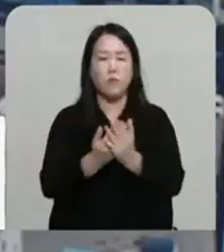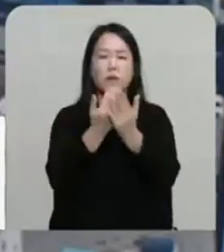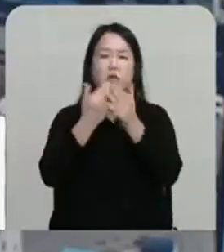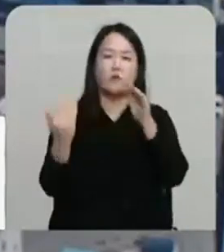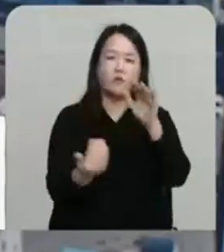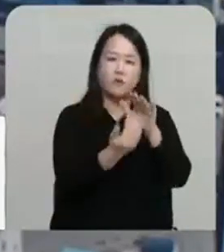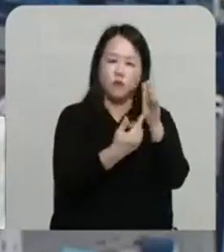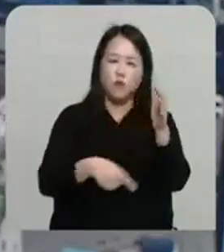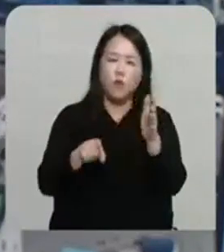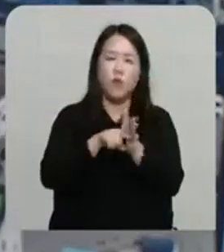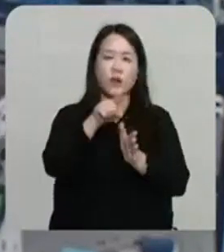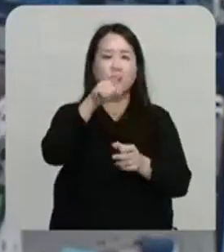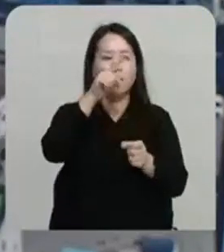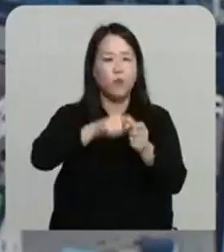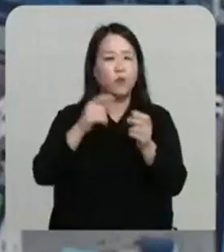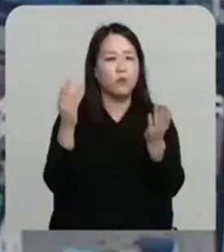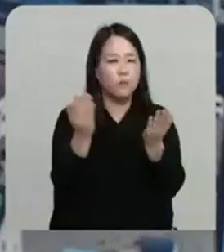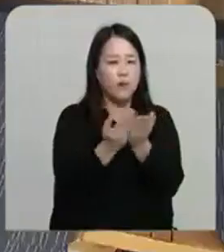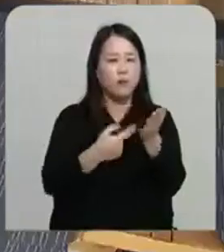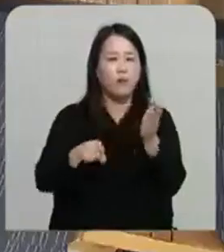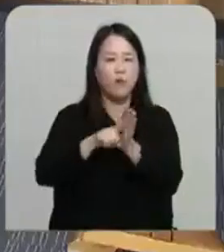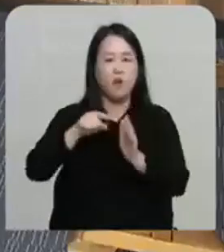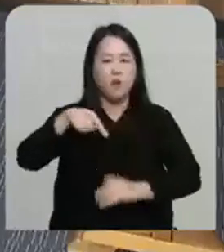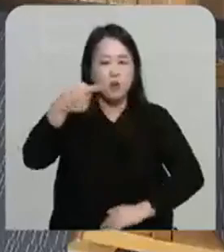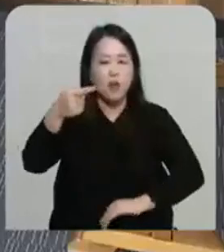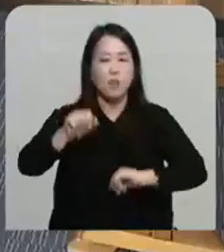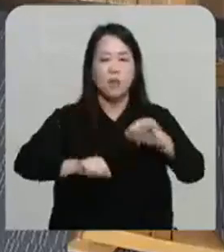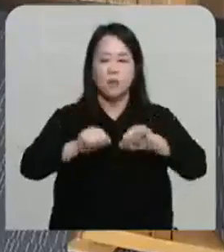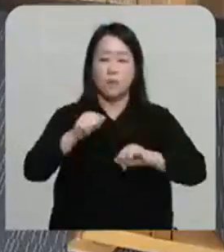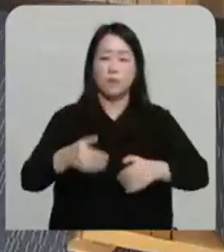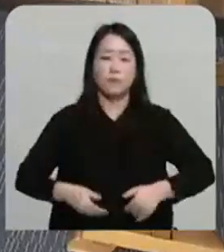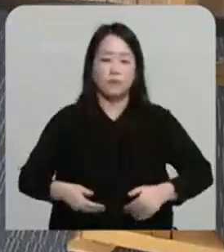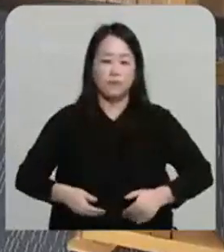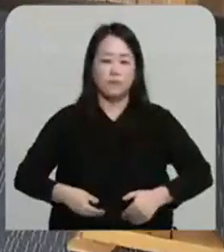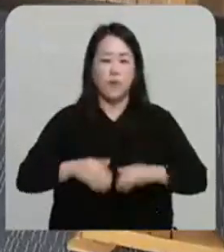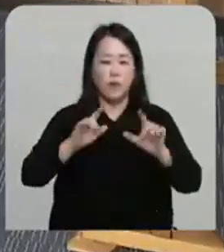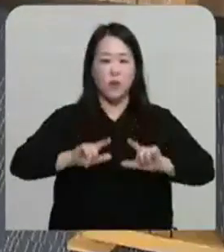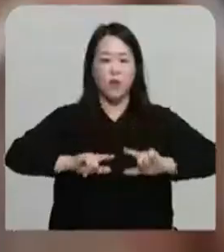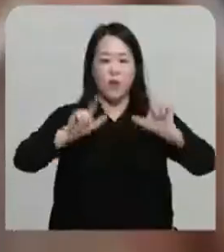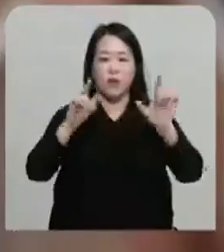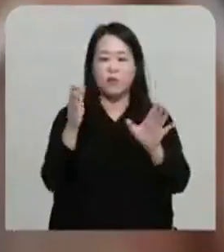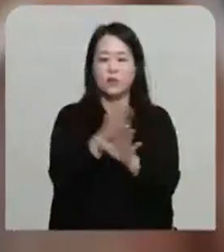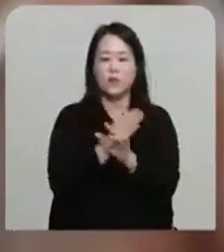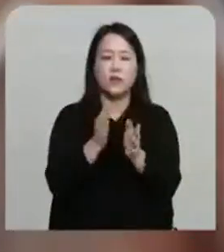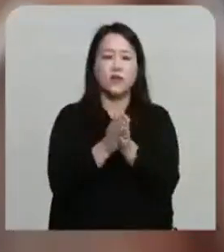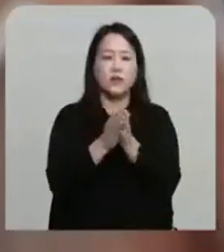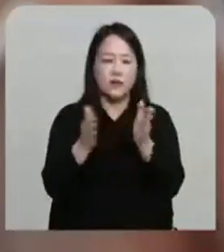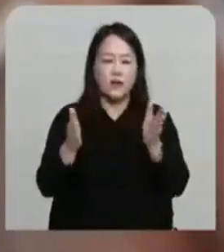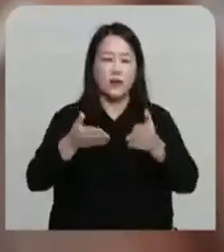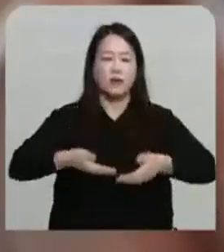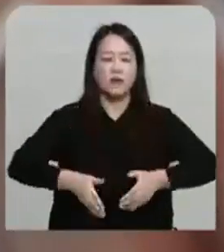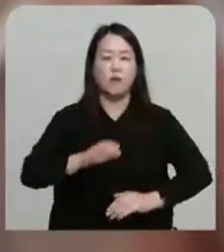한주연 기자입니다. 올해부터 시행된 고향사랑기부 제.